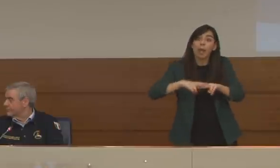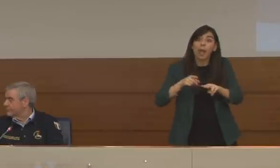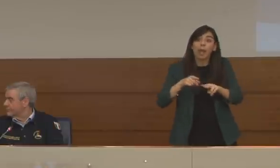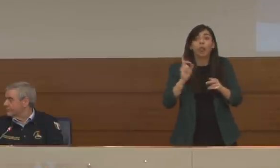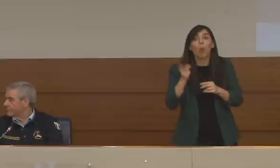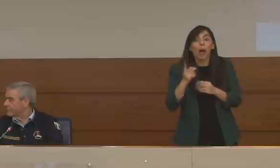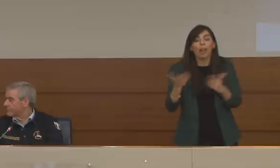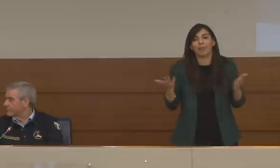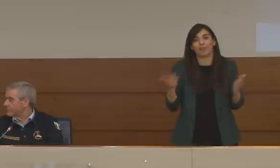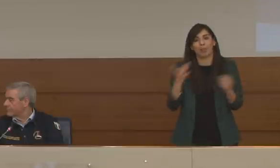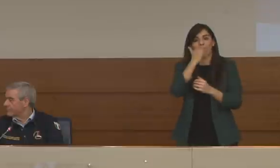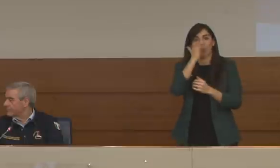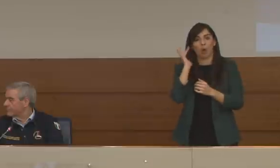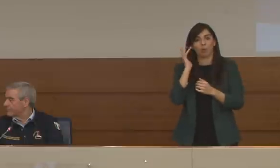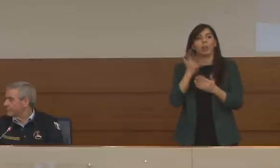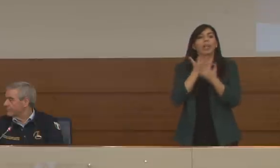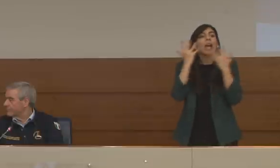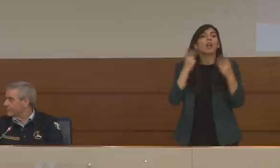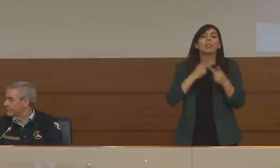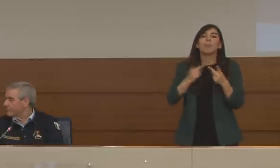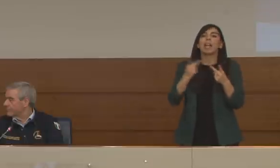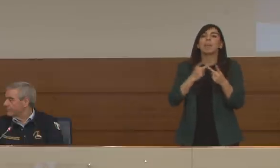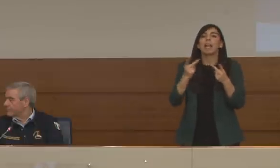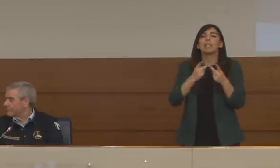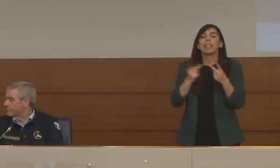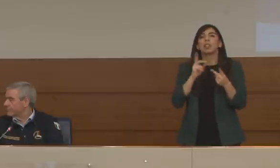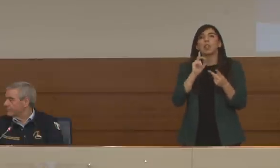E' ovvio che quando si sperimenta è più probabile che sia di beneficio.